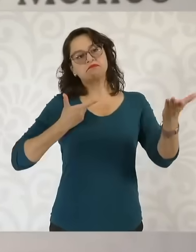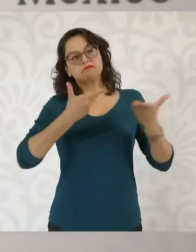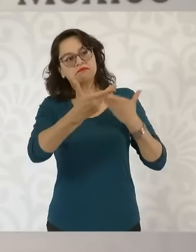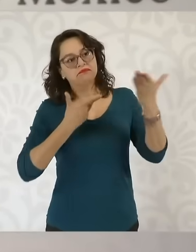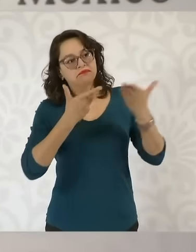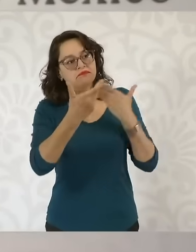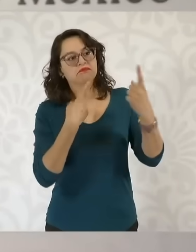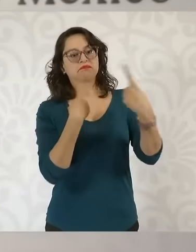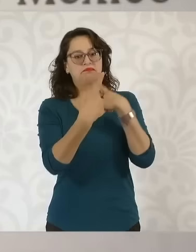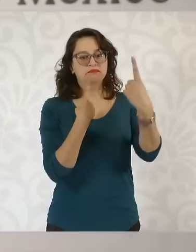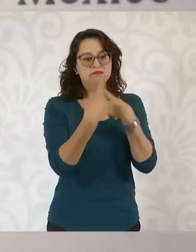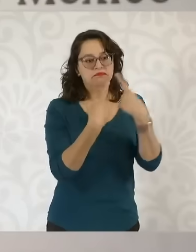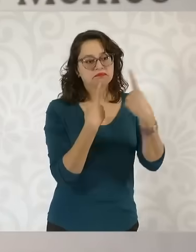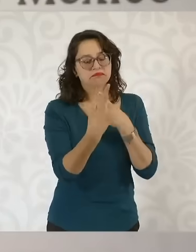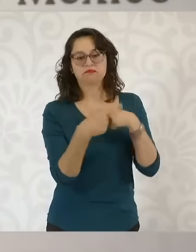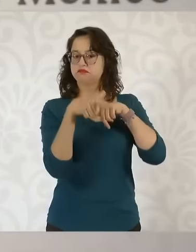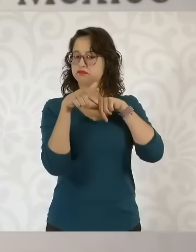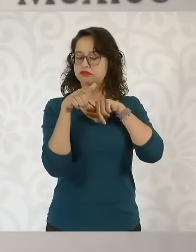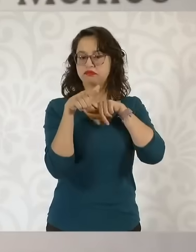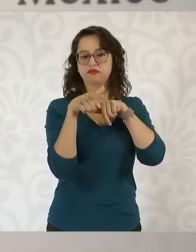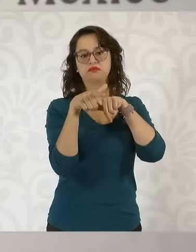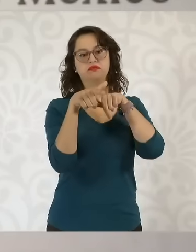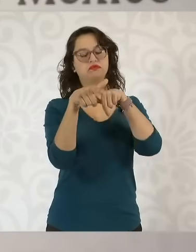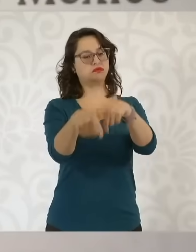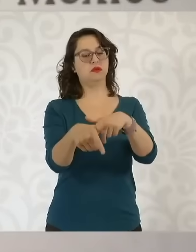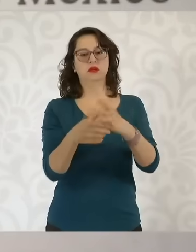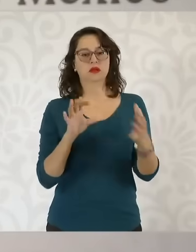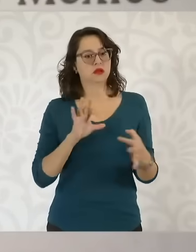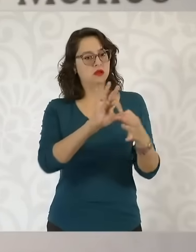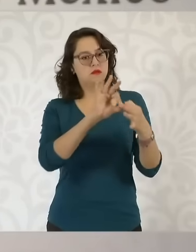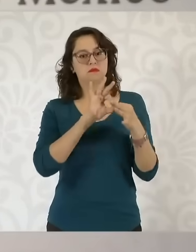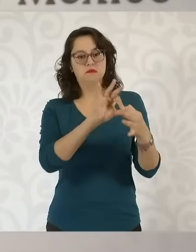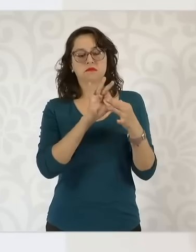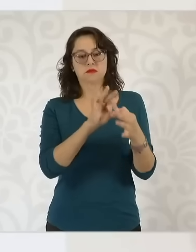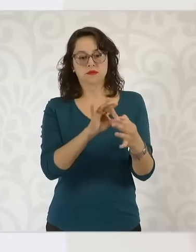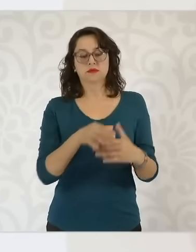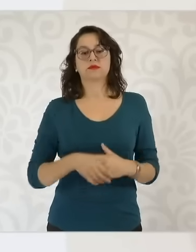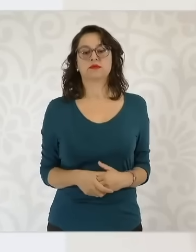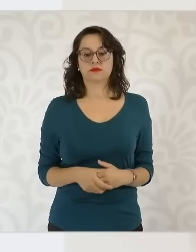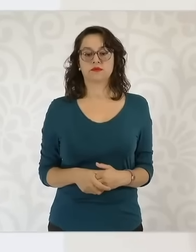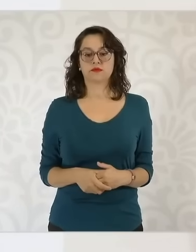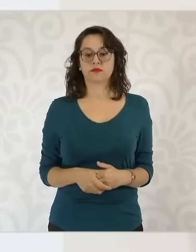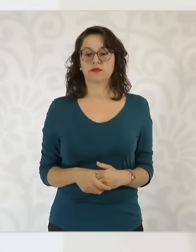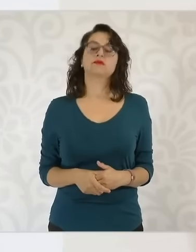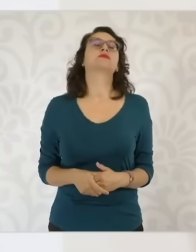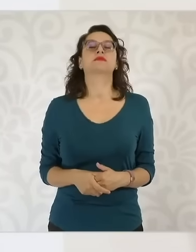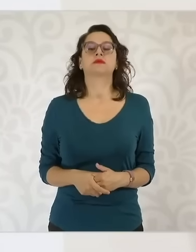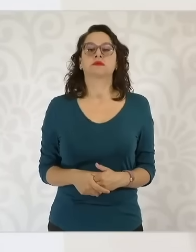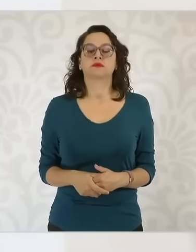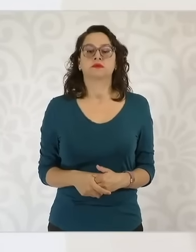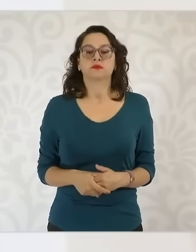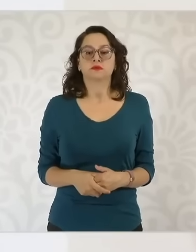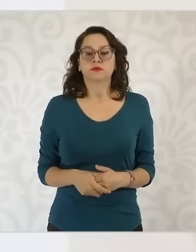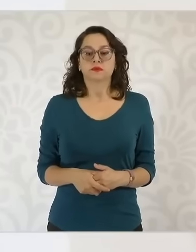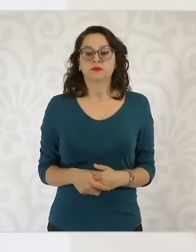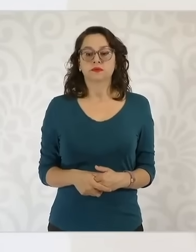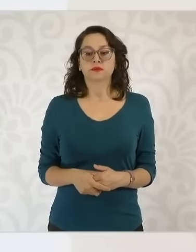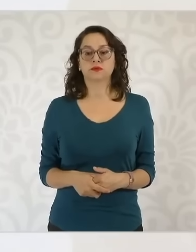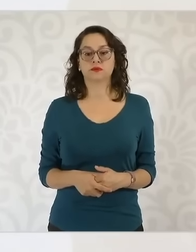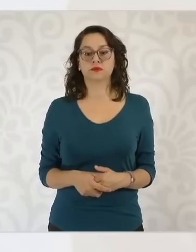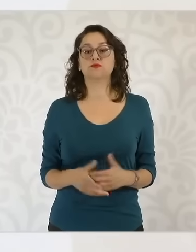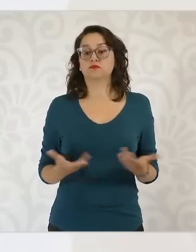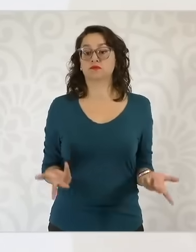negociación permanente con su equipo. Realmente México sigue siendo hoy dentro de este nuevo orden